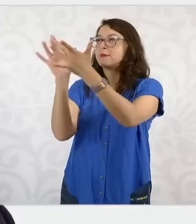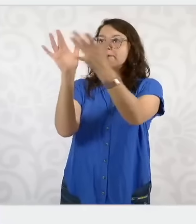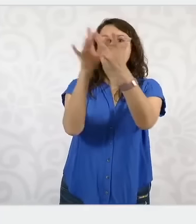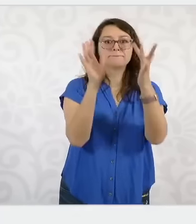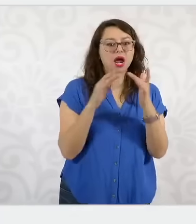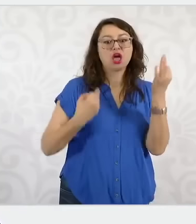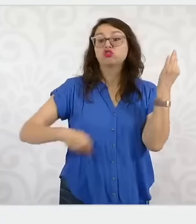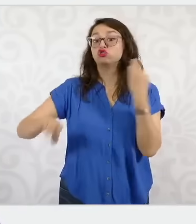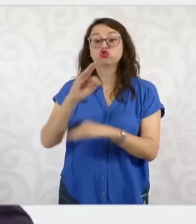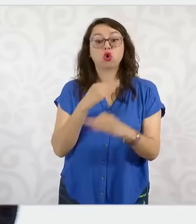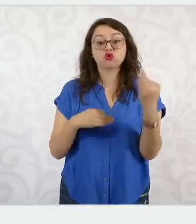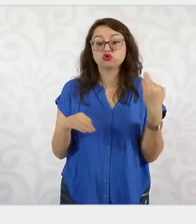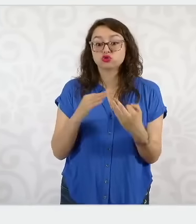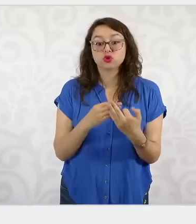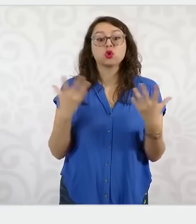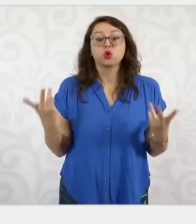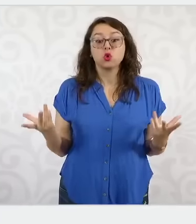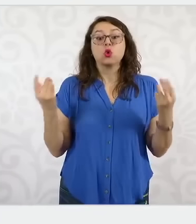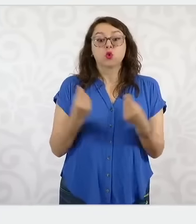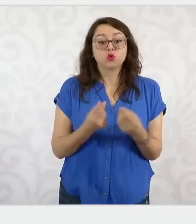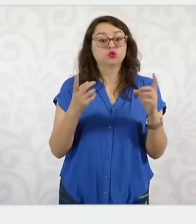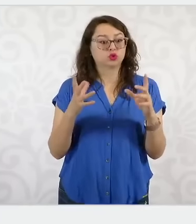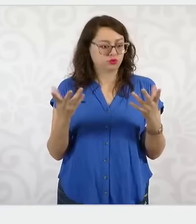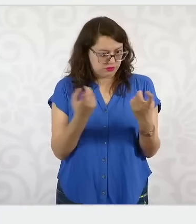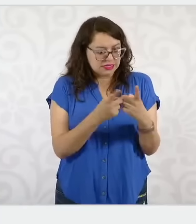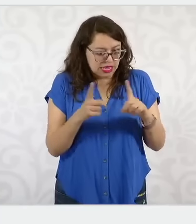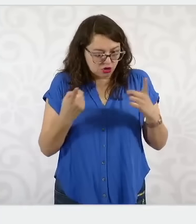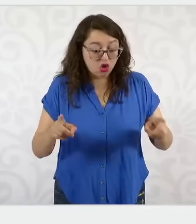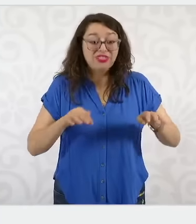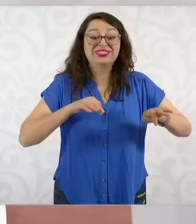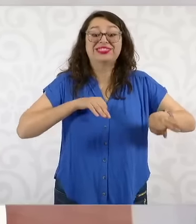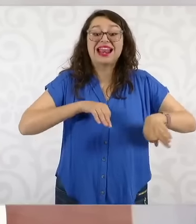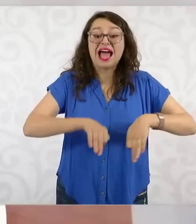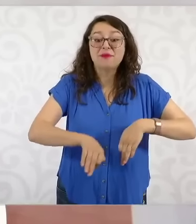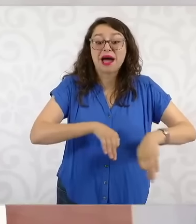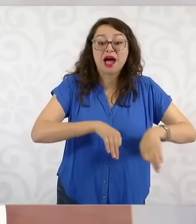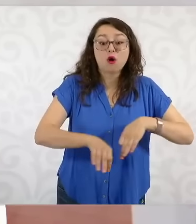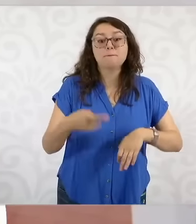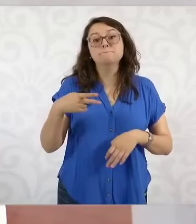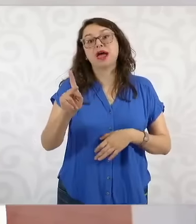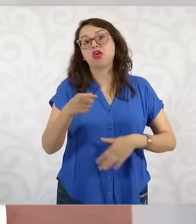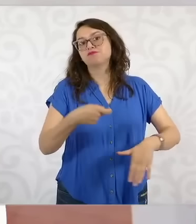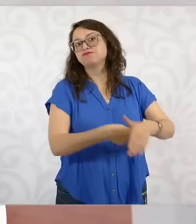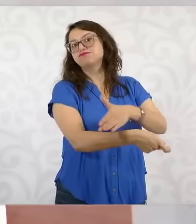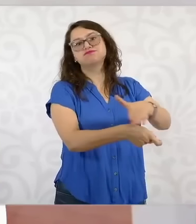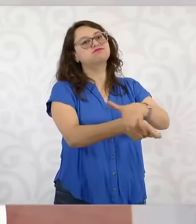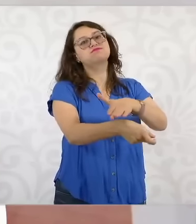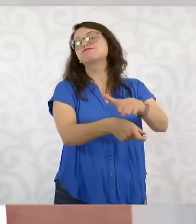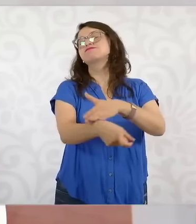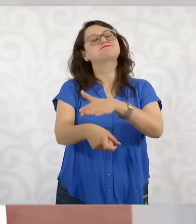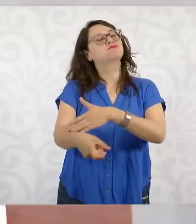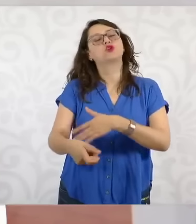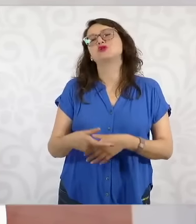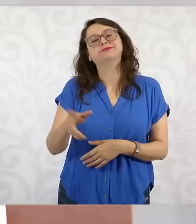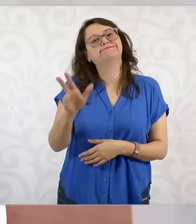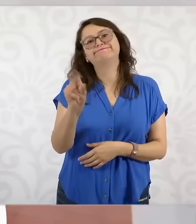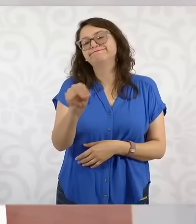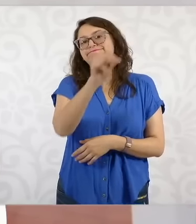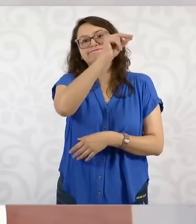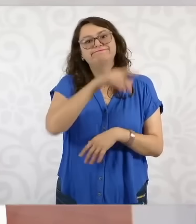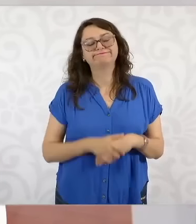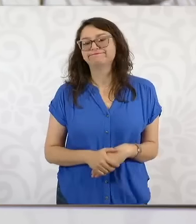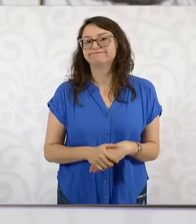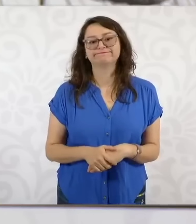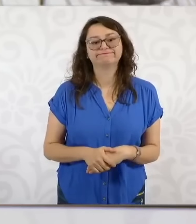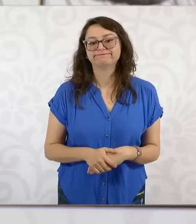los académicos en las tareas del desarrollo del país, pero no compramos conciencias. Eso sí no.